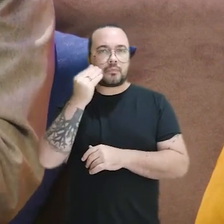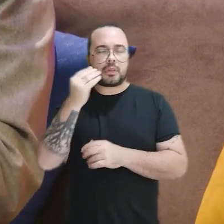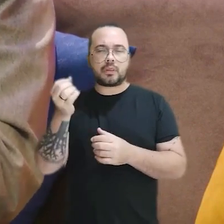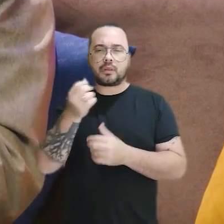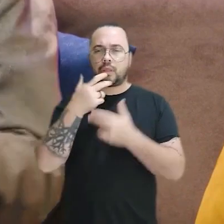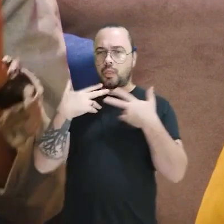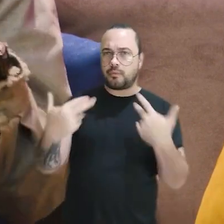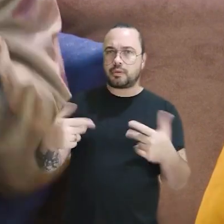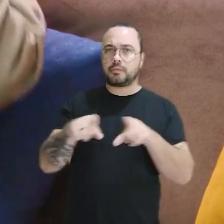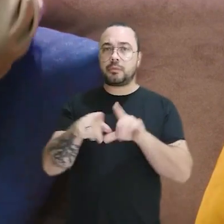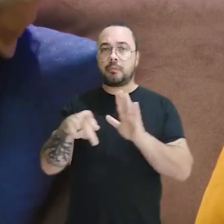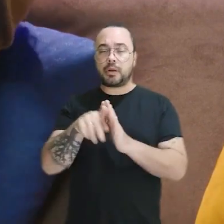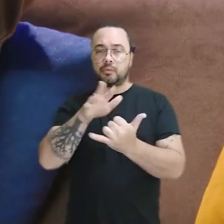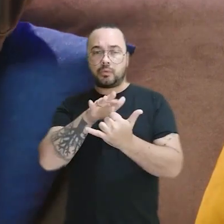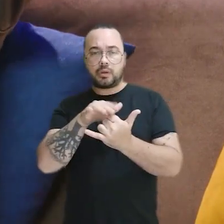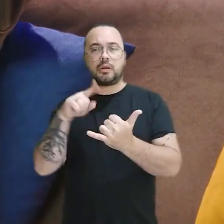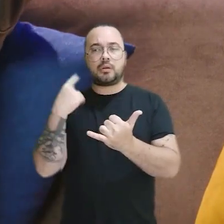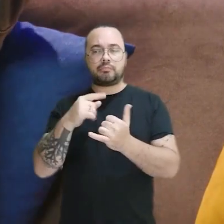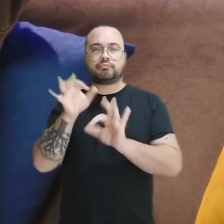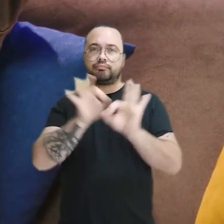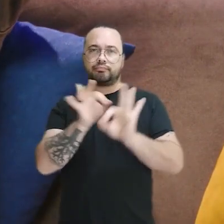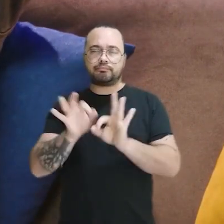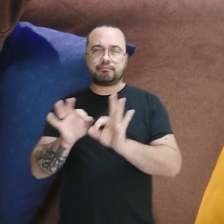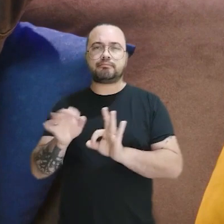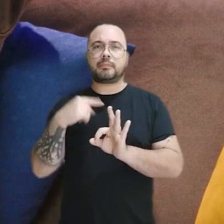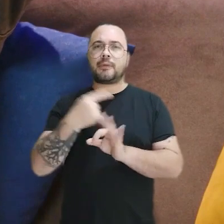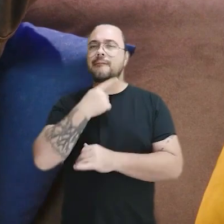agora no canal que já são produções nossas, mas a nossa vontade mesmo é isso, sabe?